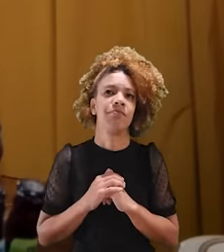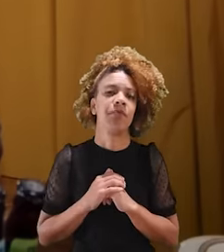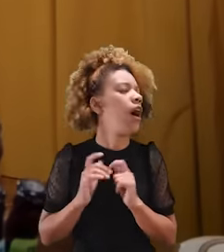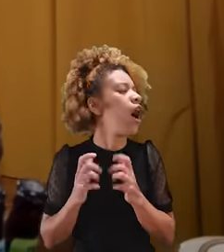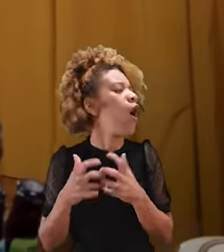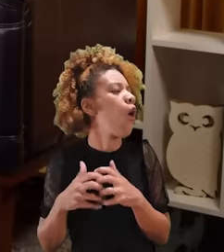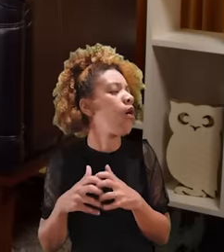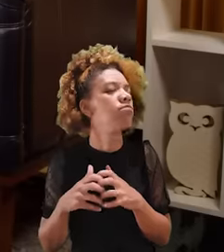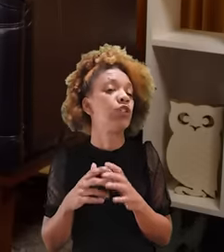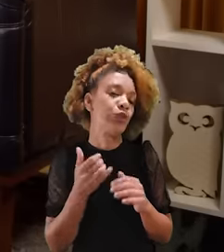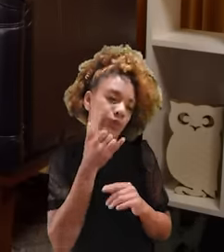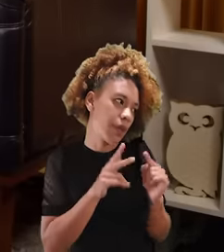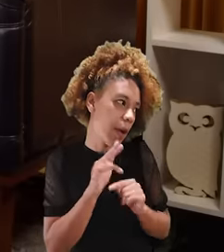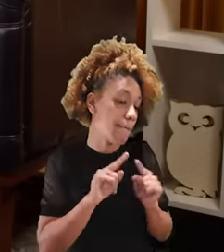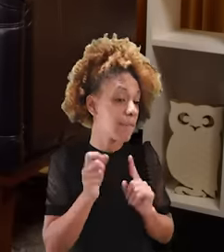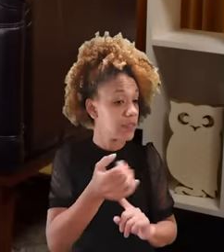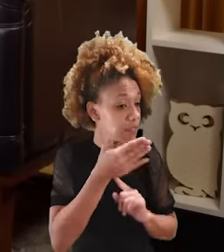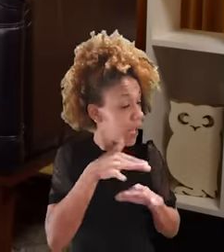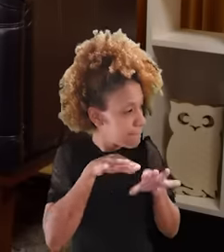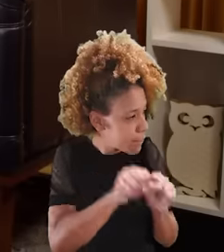você tava falando desculpa eu te interrompi tá falando da Bandeira que foi apropriada foi